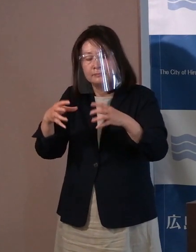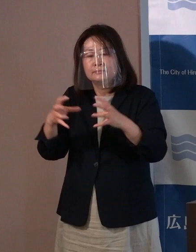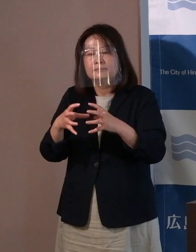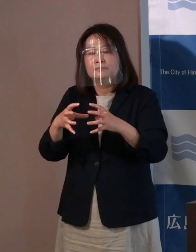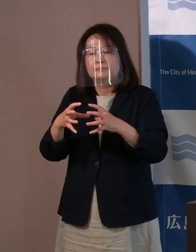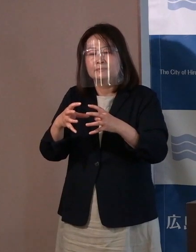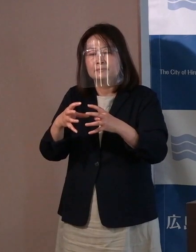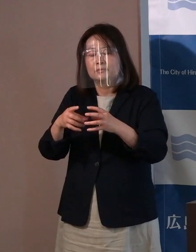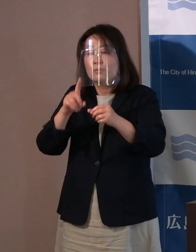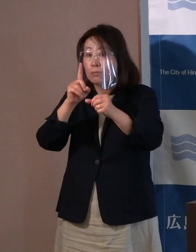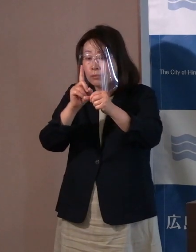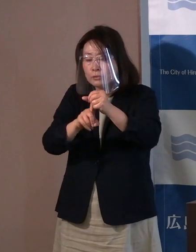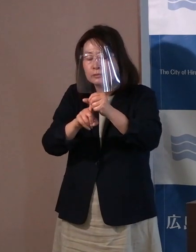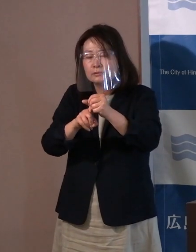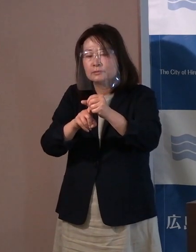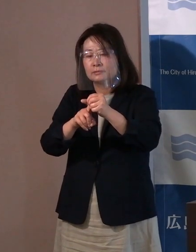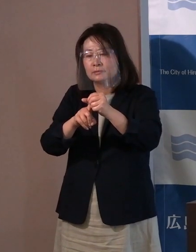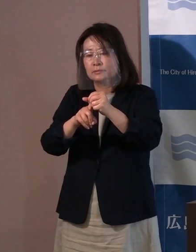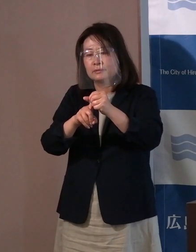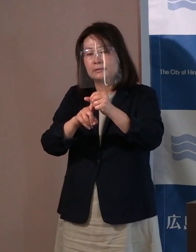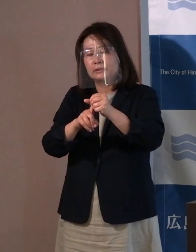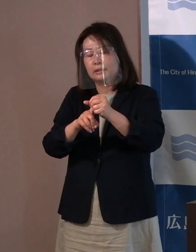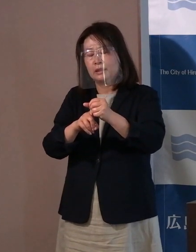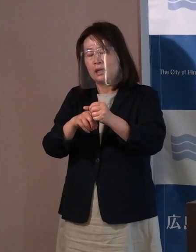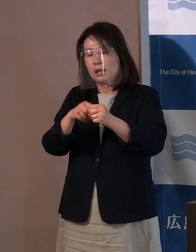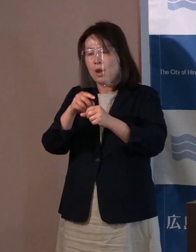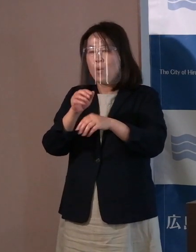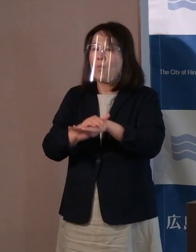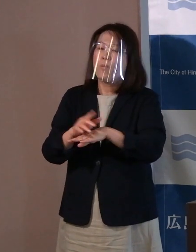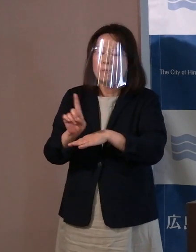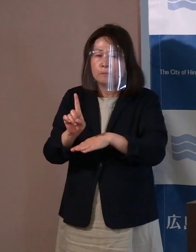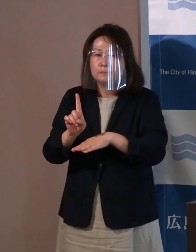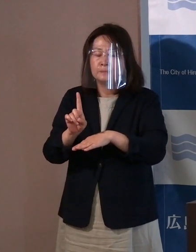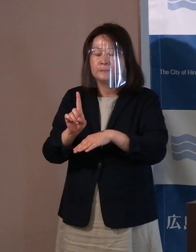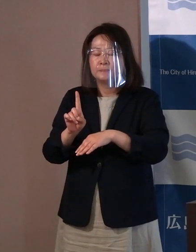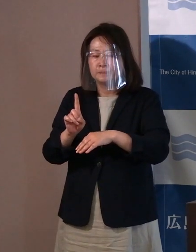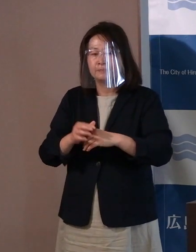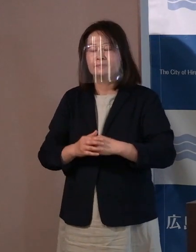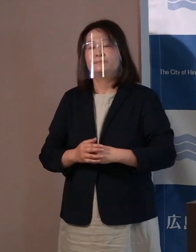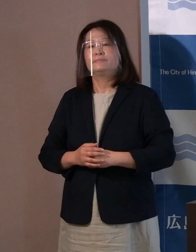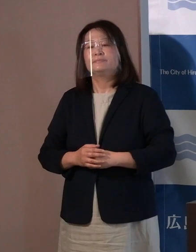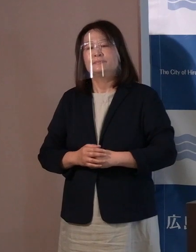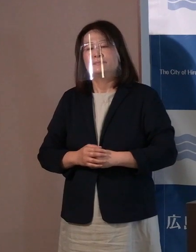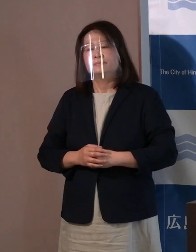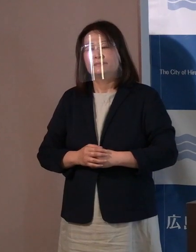大きな目標に向けて､ じゃあどうするかといったときに､